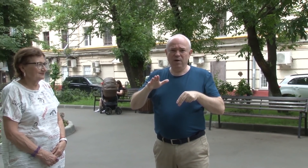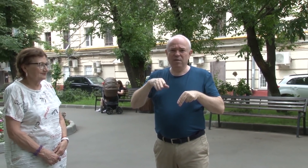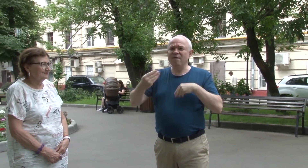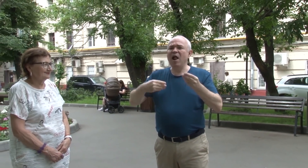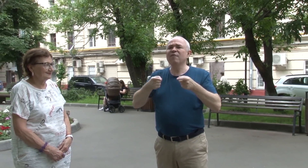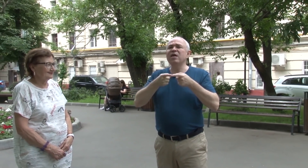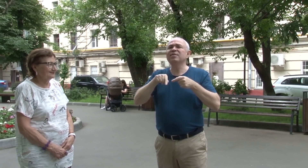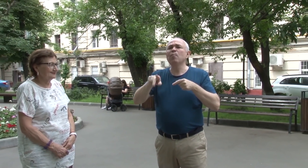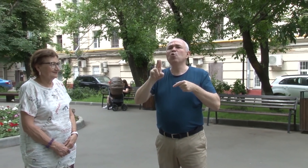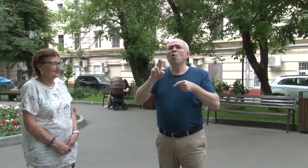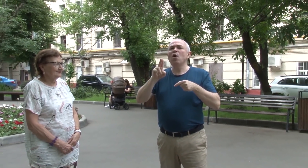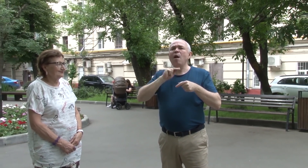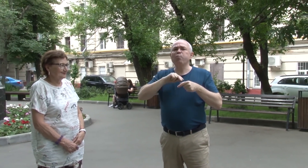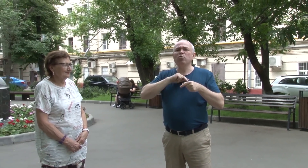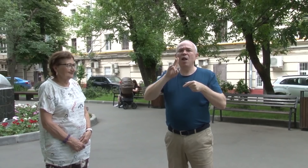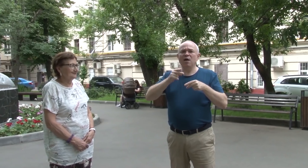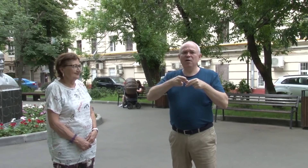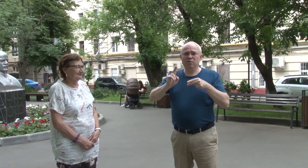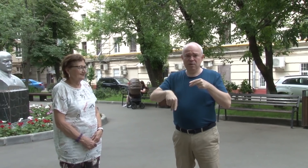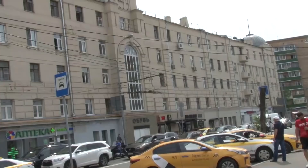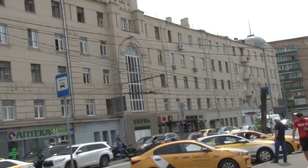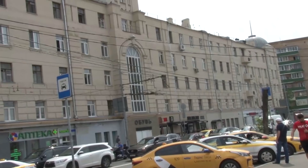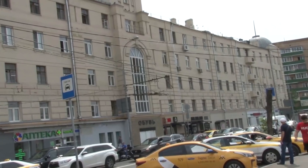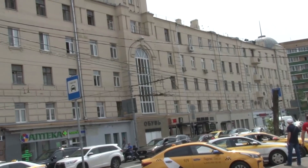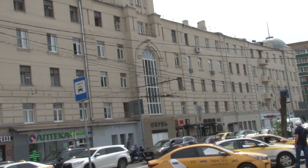Там давали квартиры тем, кто работал на ЖД.